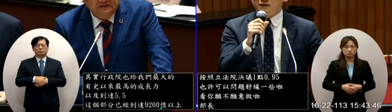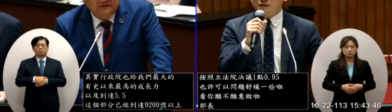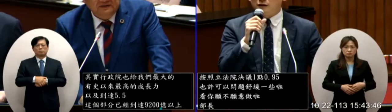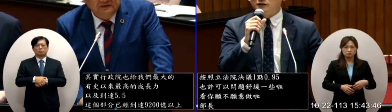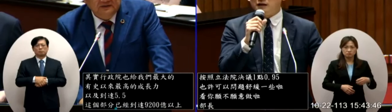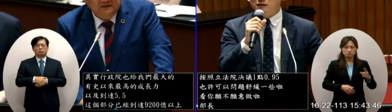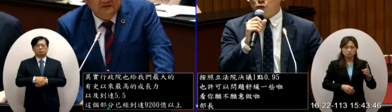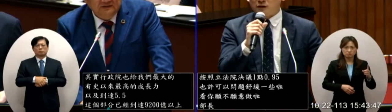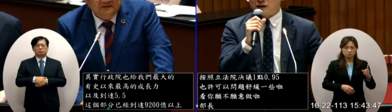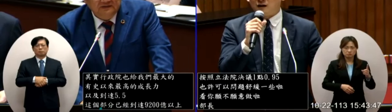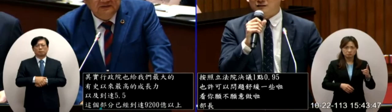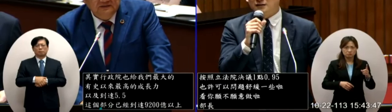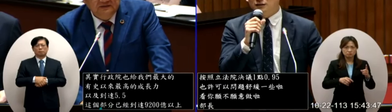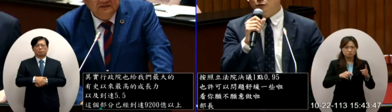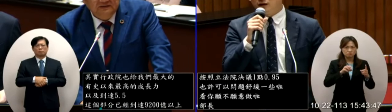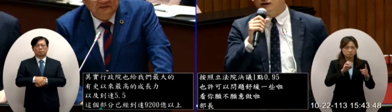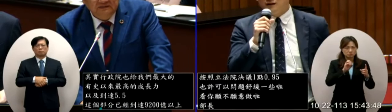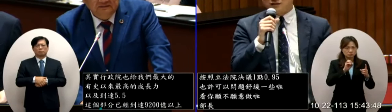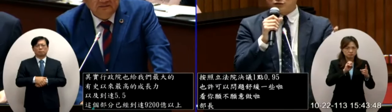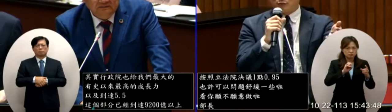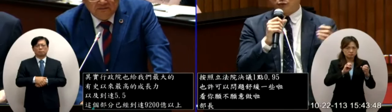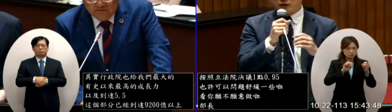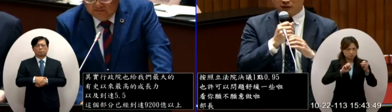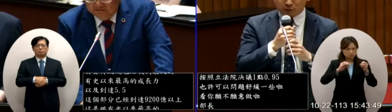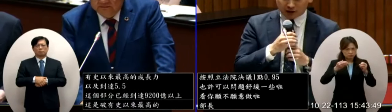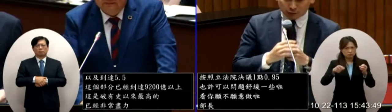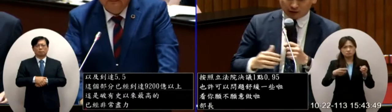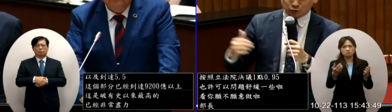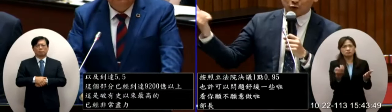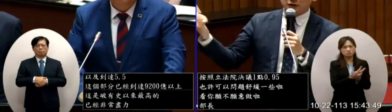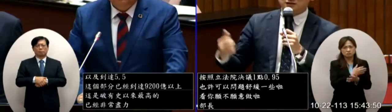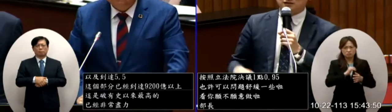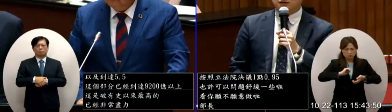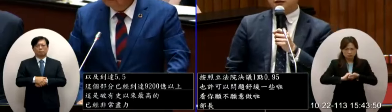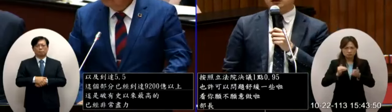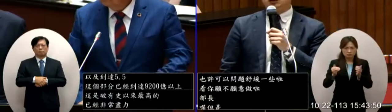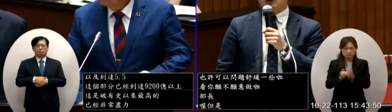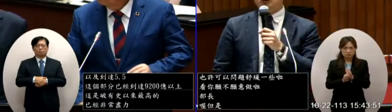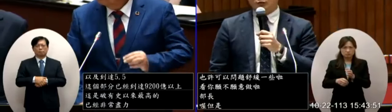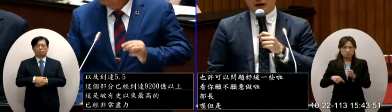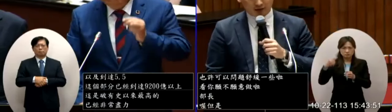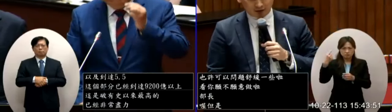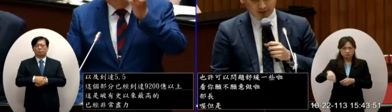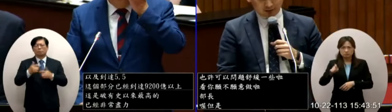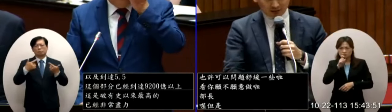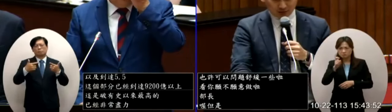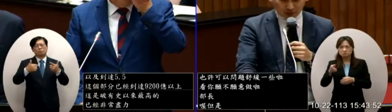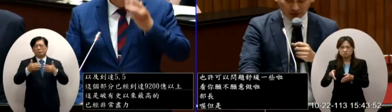一定要到1.1元 但是因為行政院不願意 所以主決議是0.95 這不是願不願意